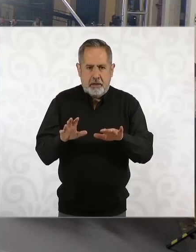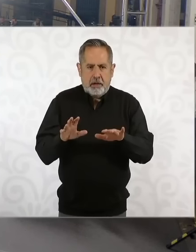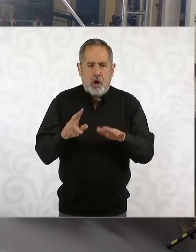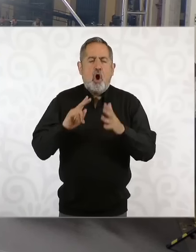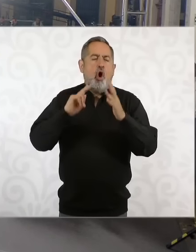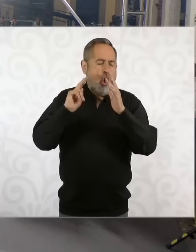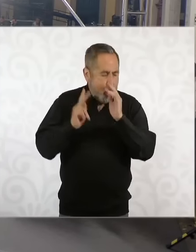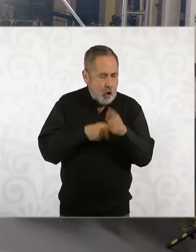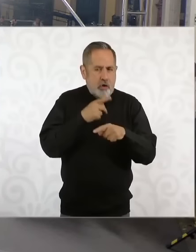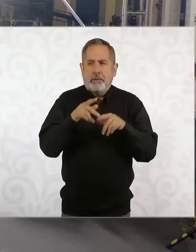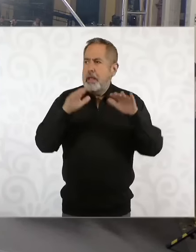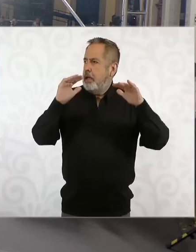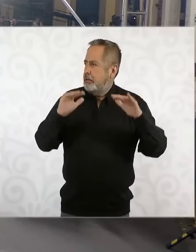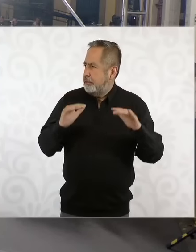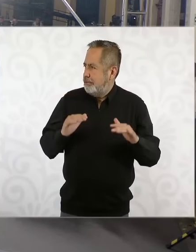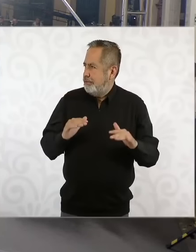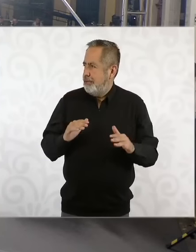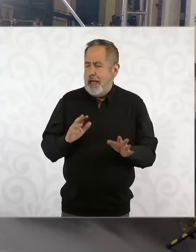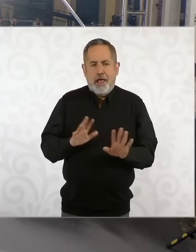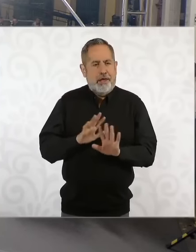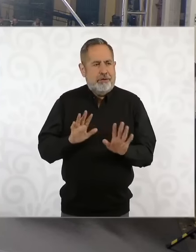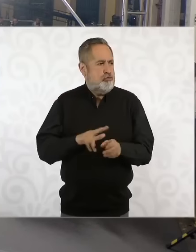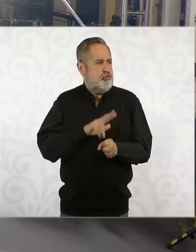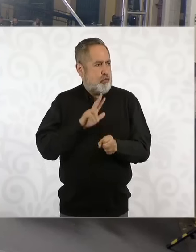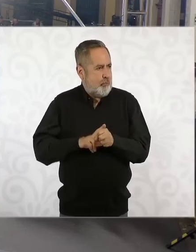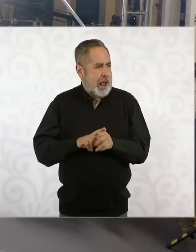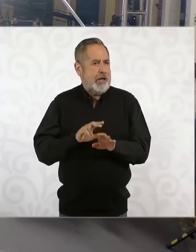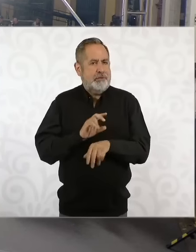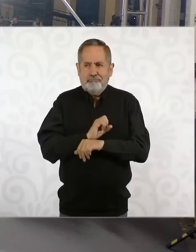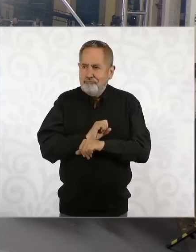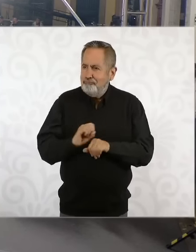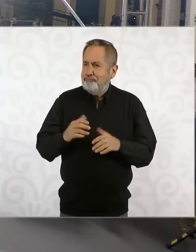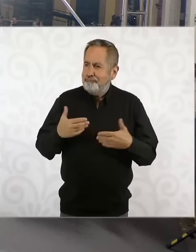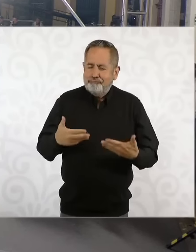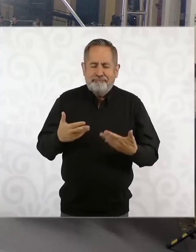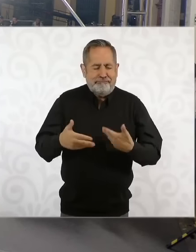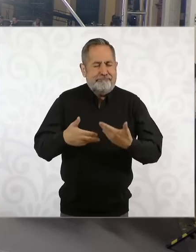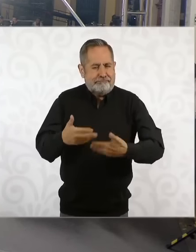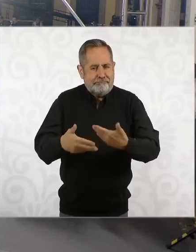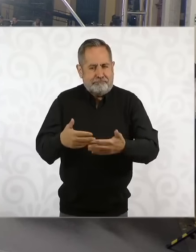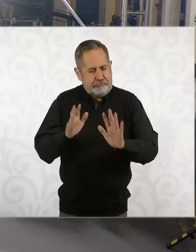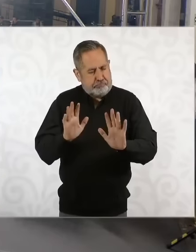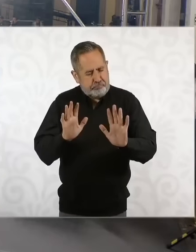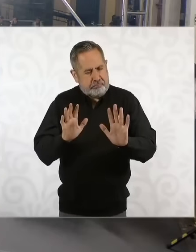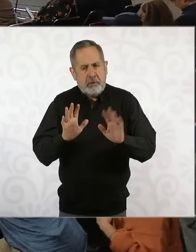la a la normalidad postmundialista. Sin embargo, este sí me gustaría preguntarle o que no sé si